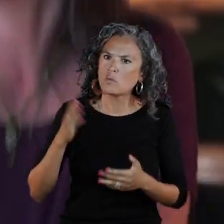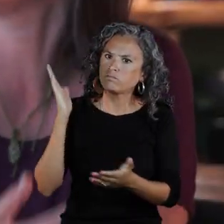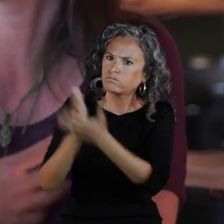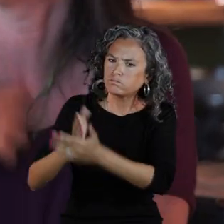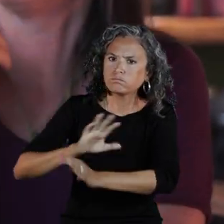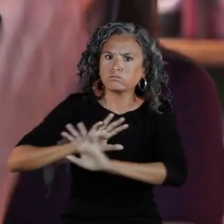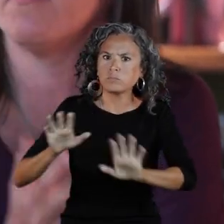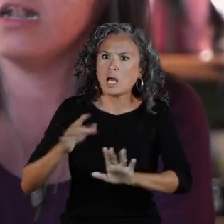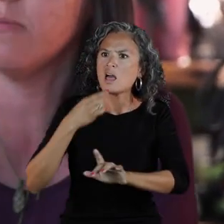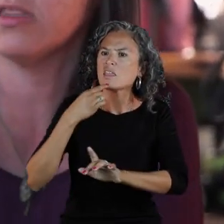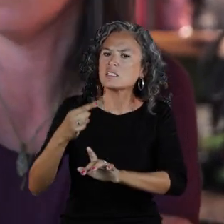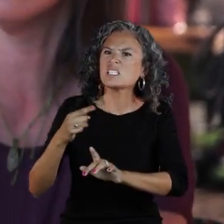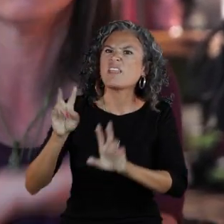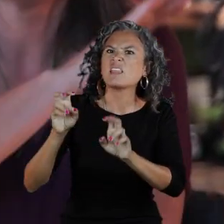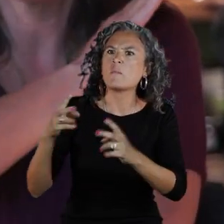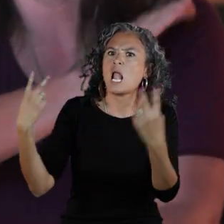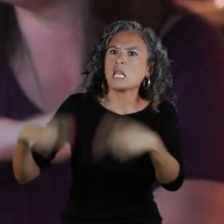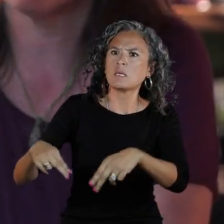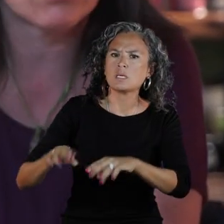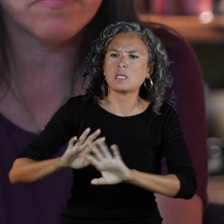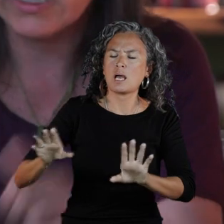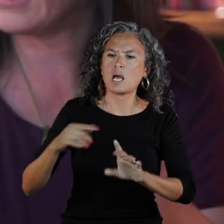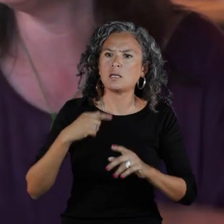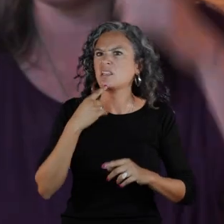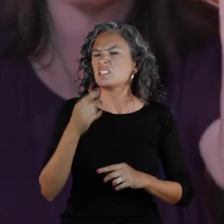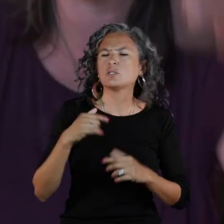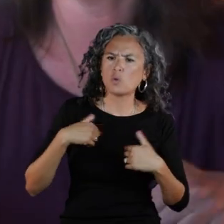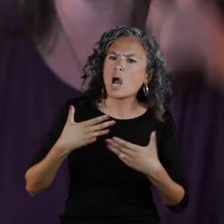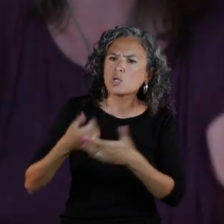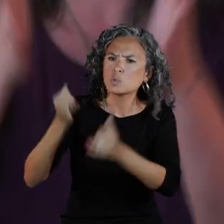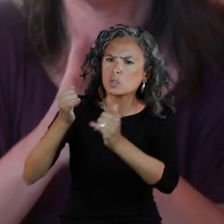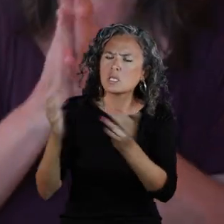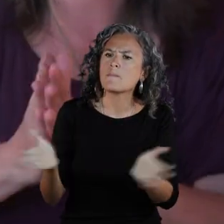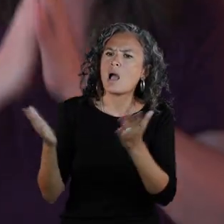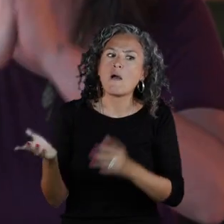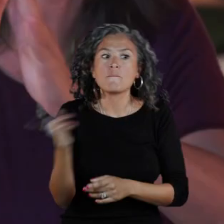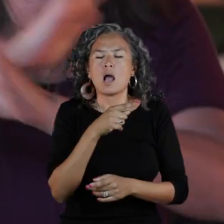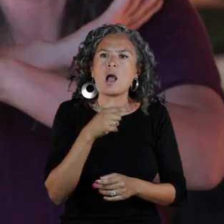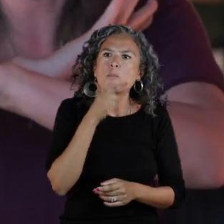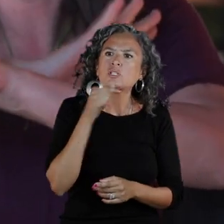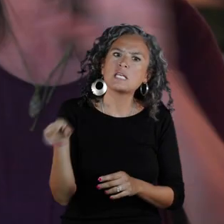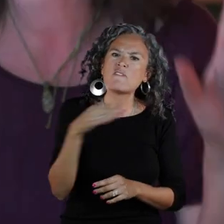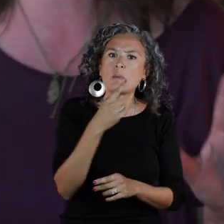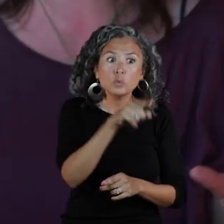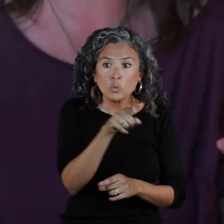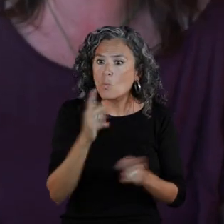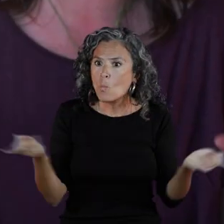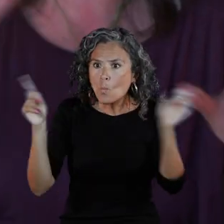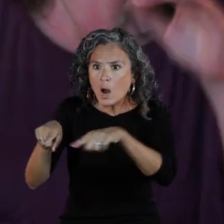Puse límites diciendo: “Bueno, yo te estoy apoyando, ¡adelante! Vamos a la policía, pero si tu vuelves con él no me puedes volver a llamar, porque si